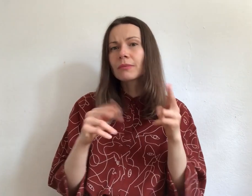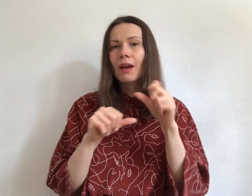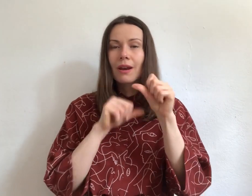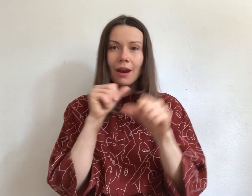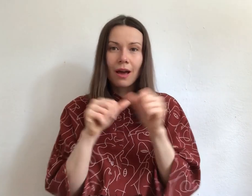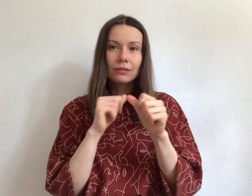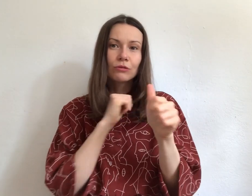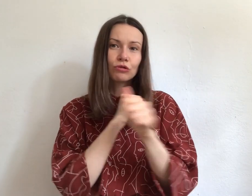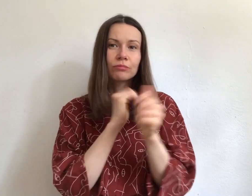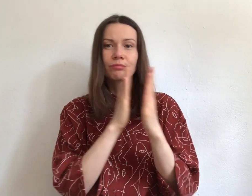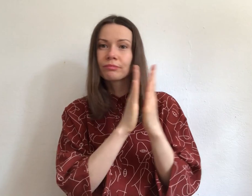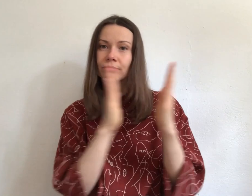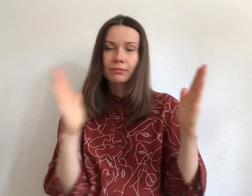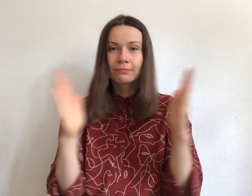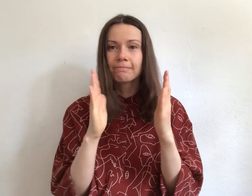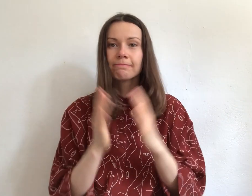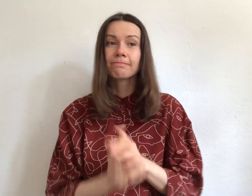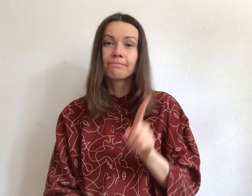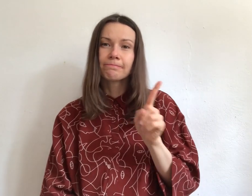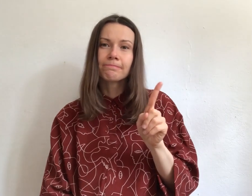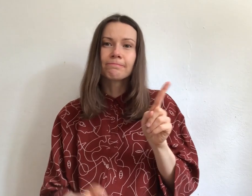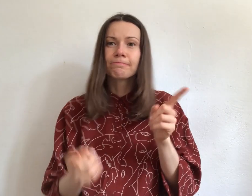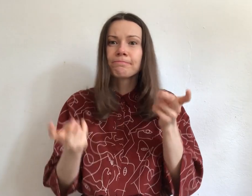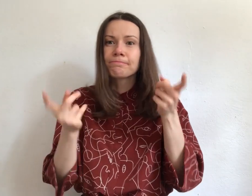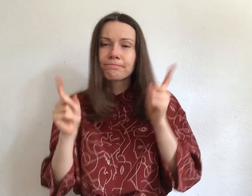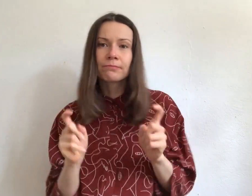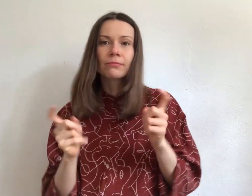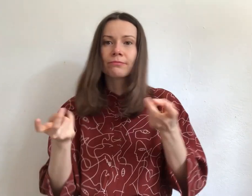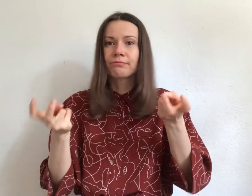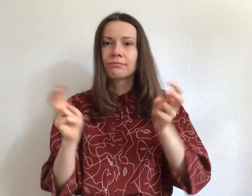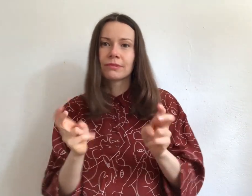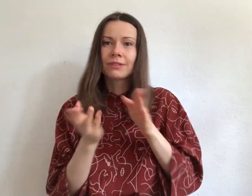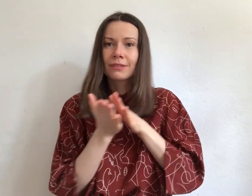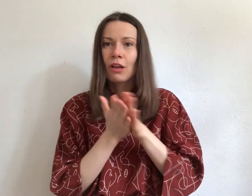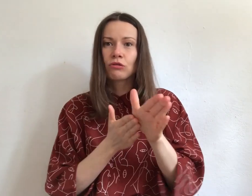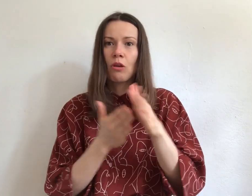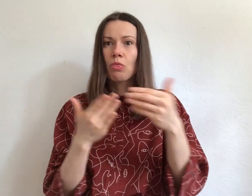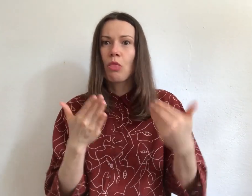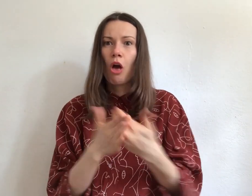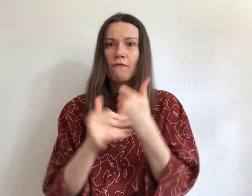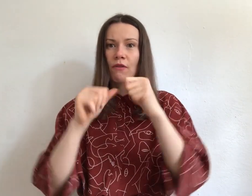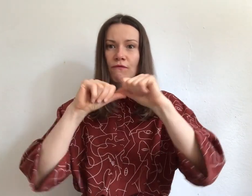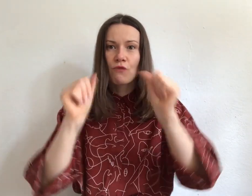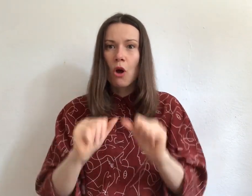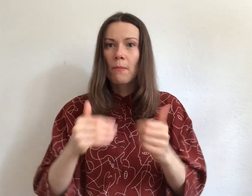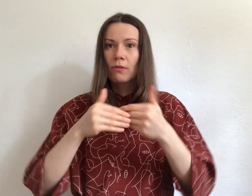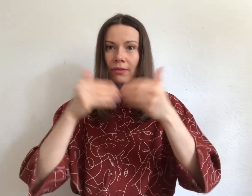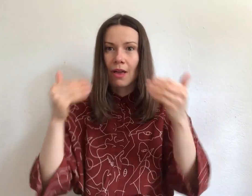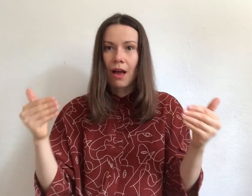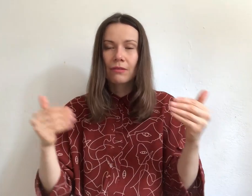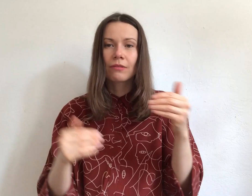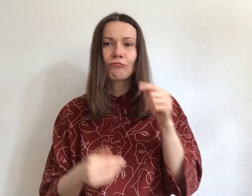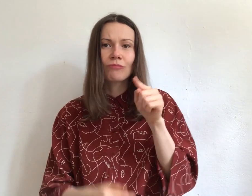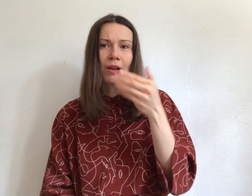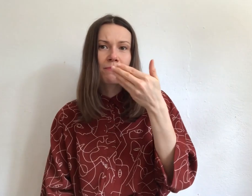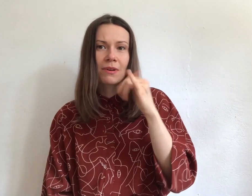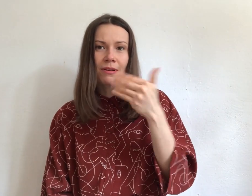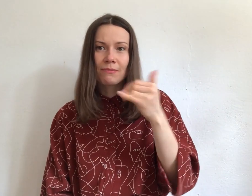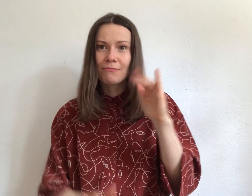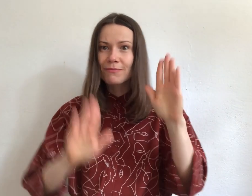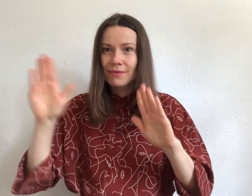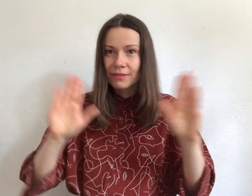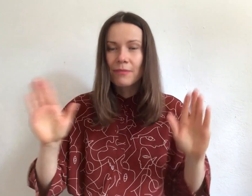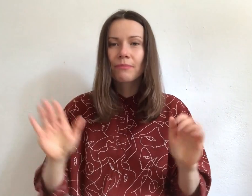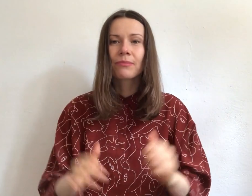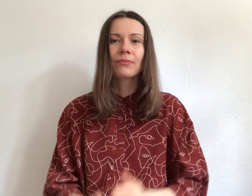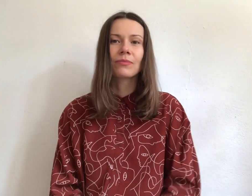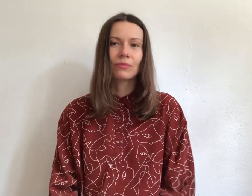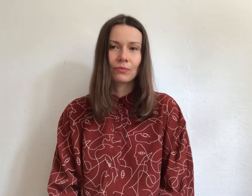W latach sześćdziesiątych zainicjował on nową formę sztuki: mim,